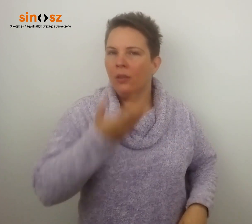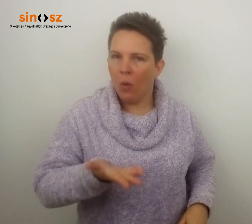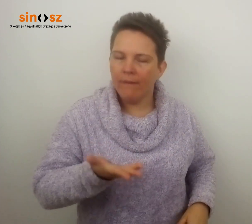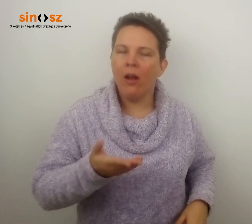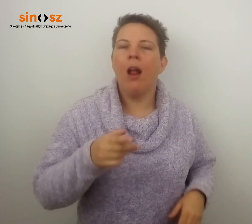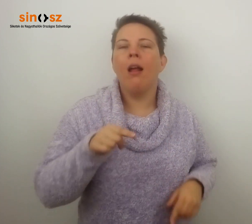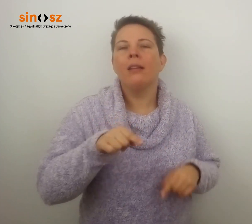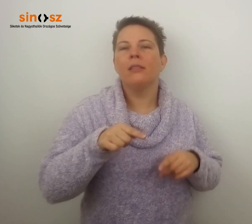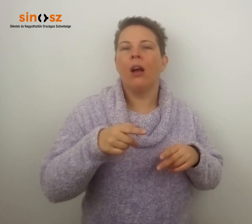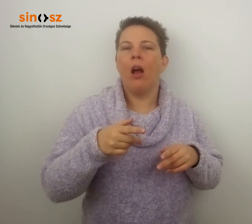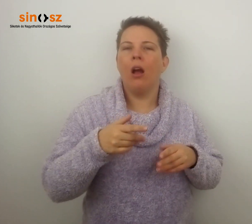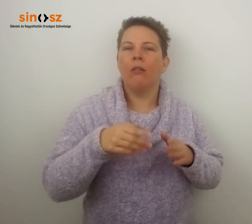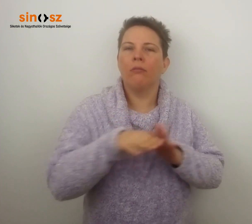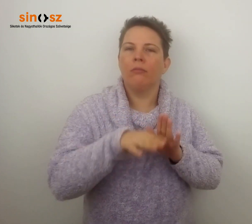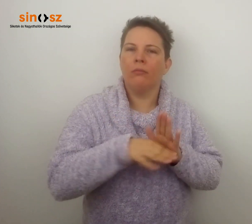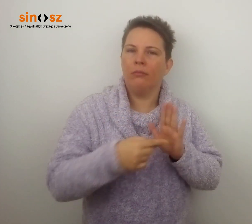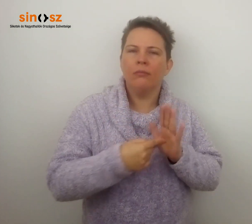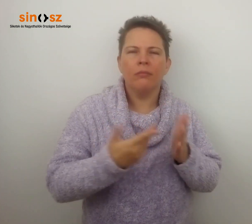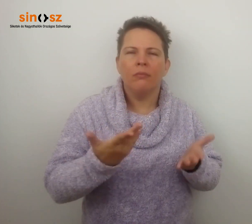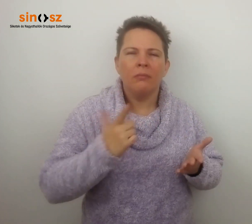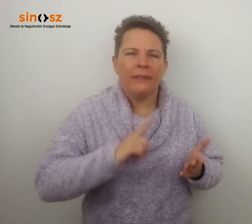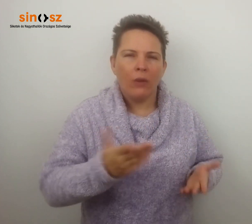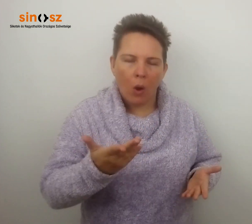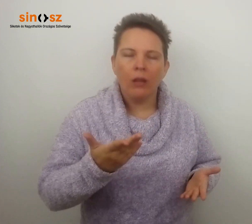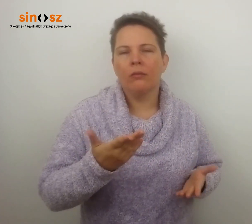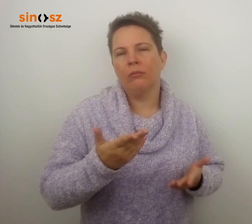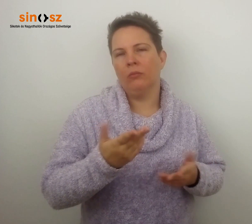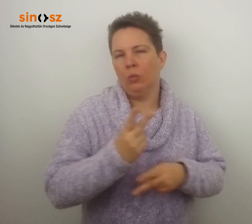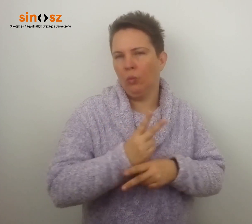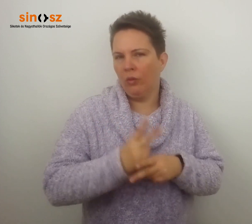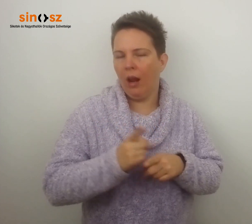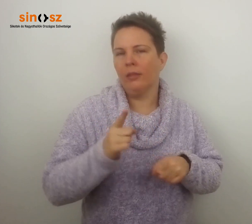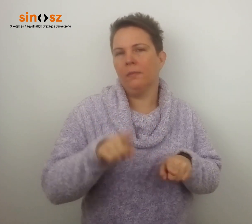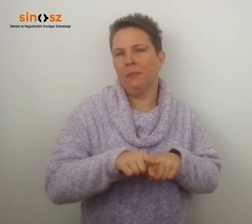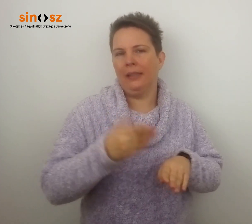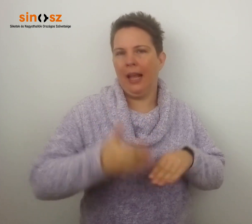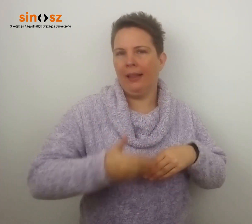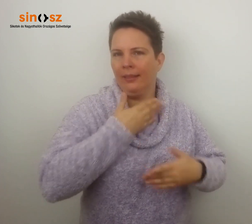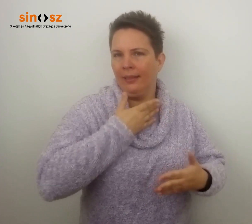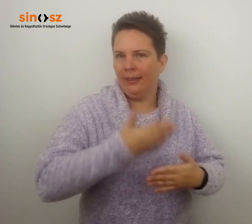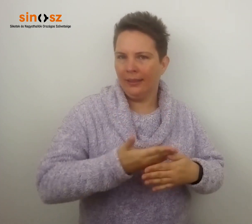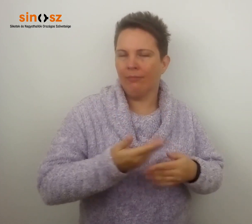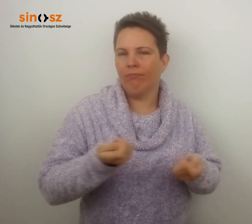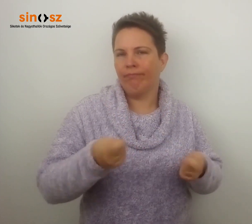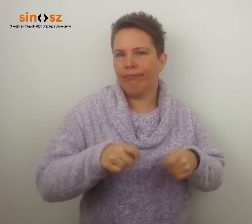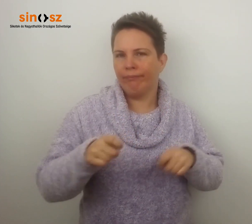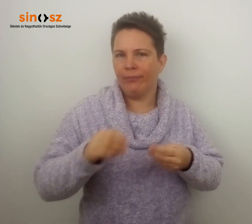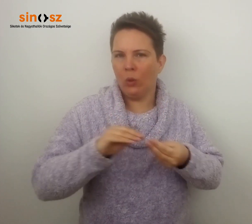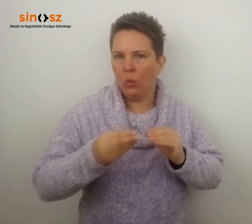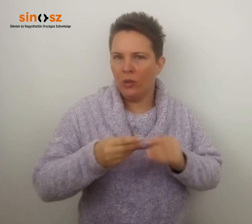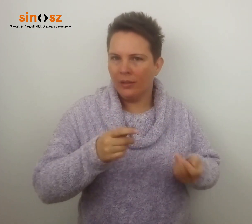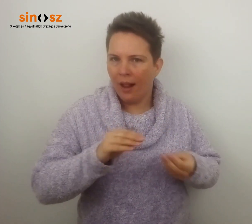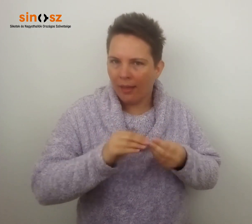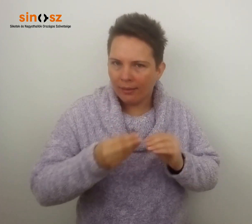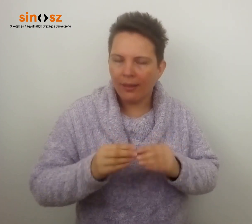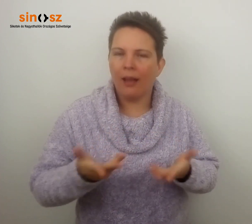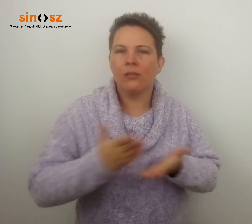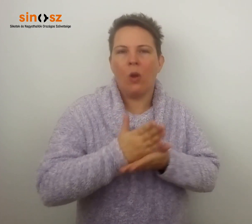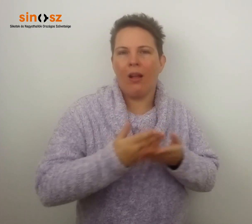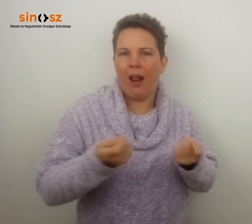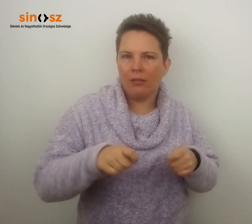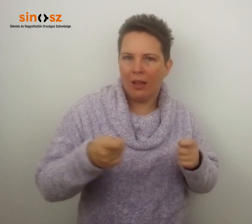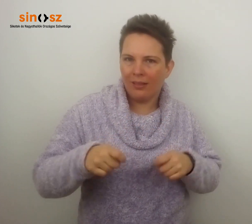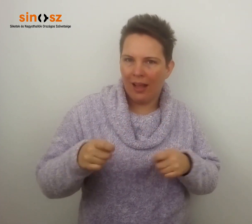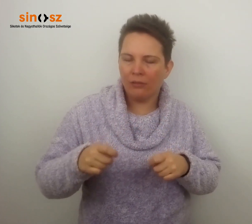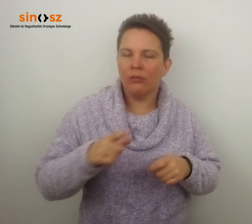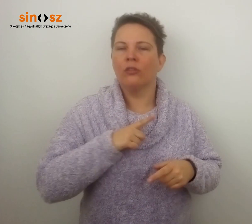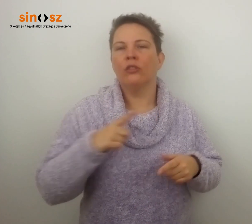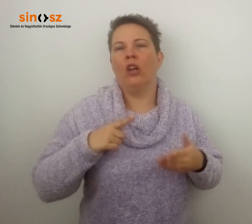Szóval a szigorítási szabályok változatlanul maradnak. Üzletek, szolgáltatások zárva maradnak.